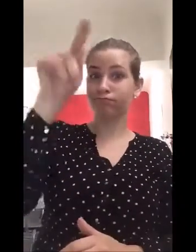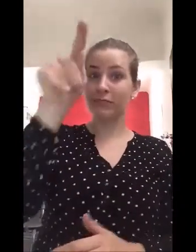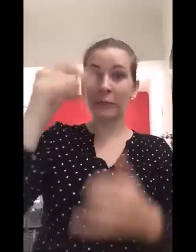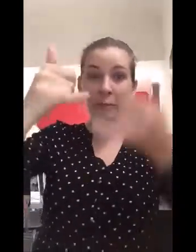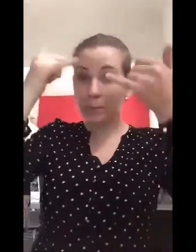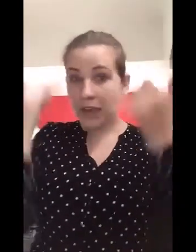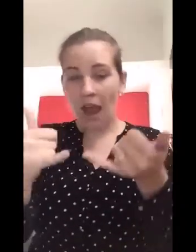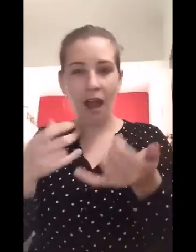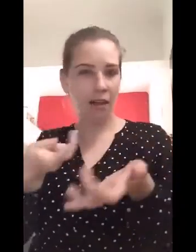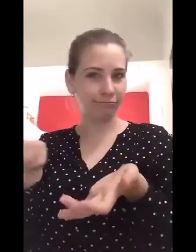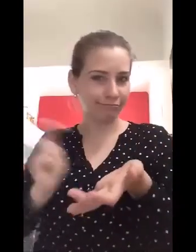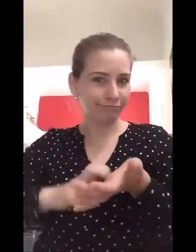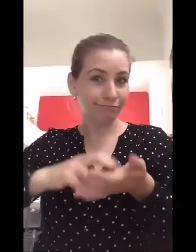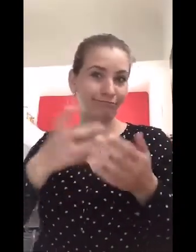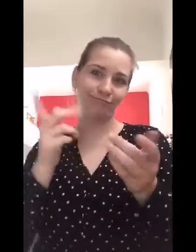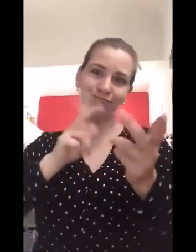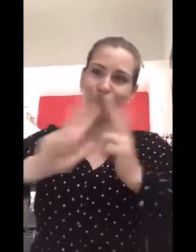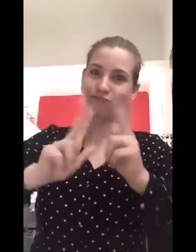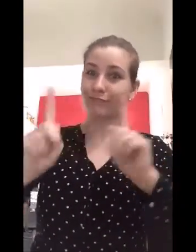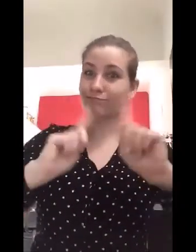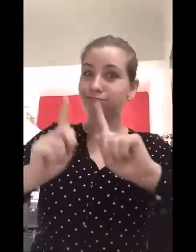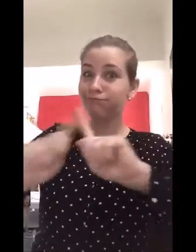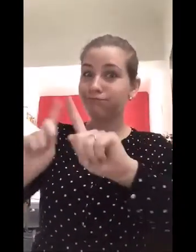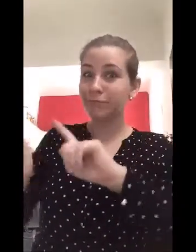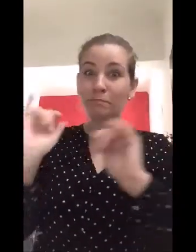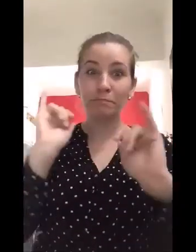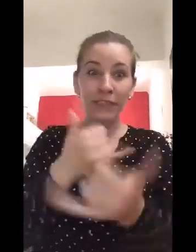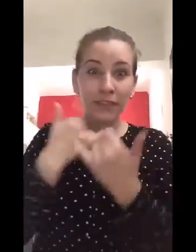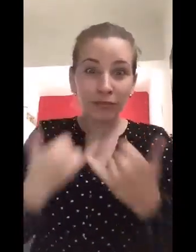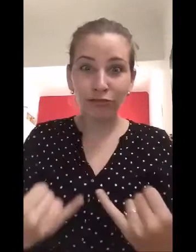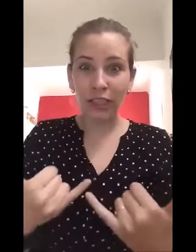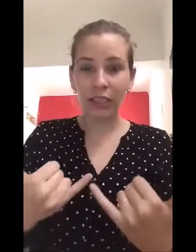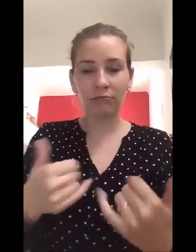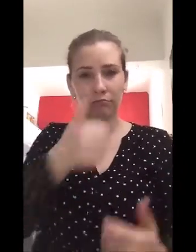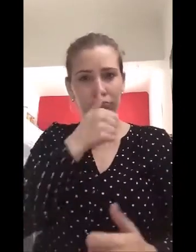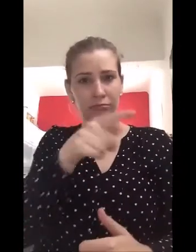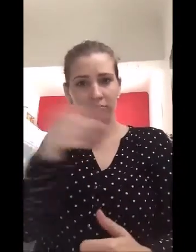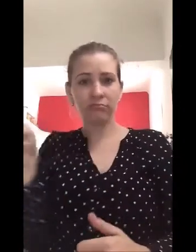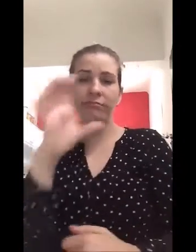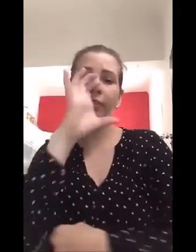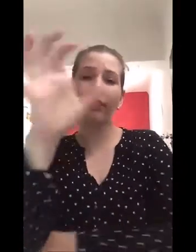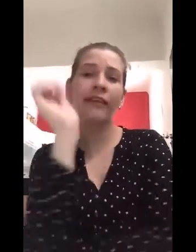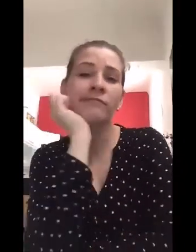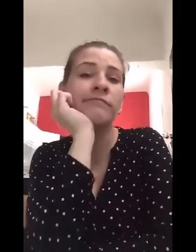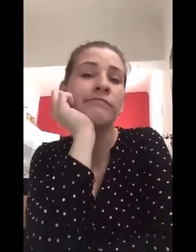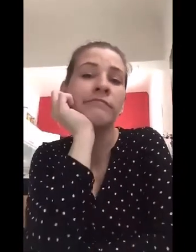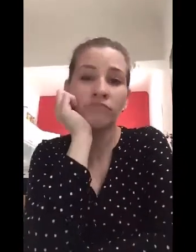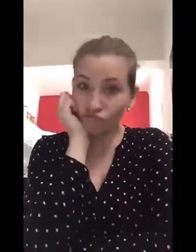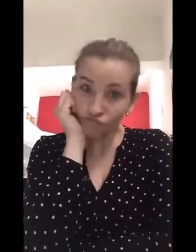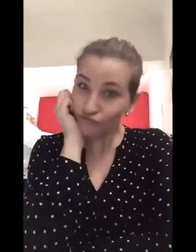takže tam vystoupím s různými písničkami ztvárněnými ve znakovém jazyce. Vy se ale nebudete muset jenom nečinně dívat.